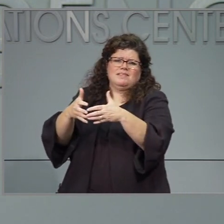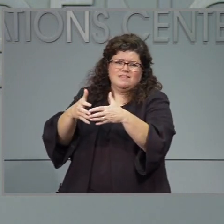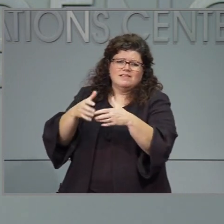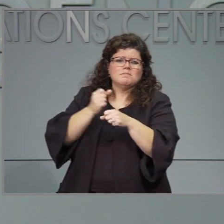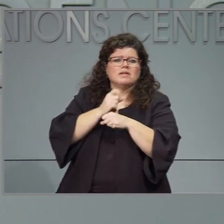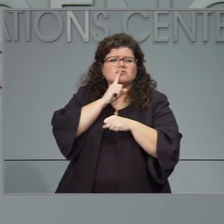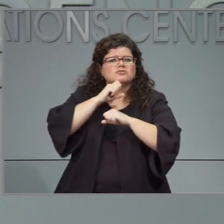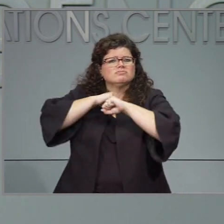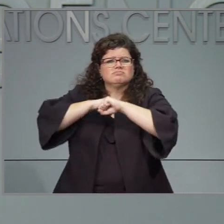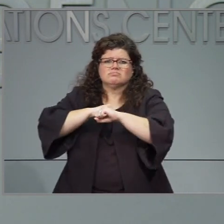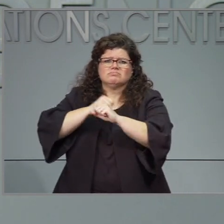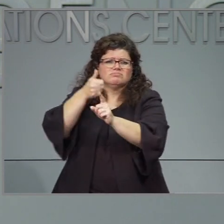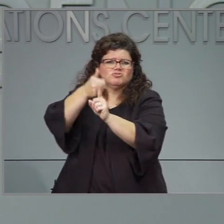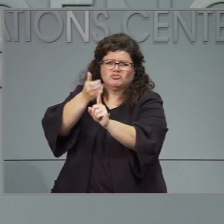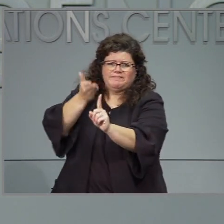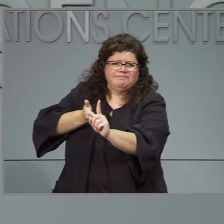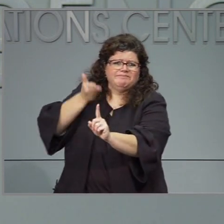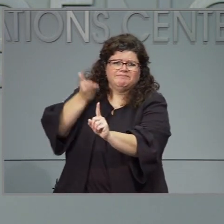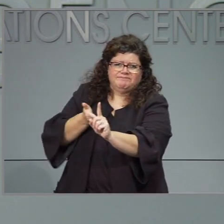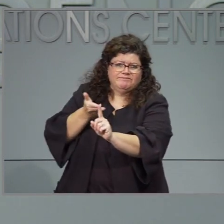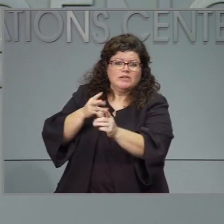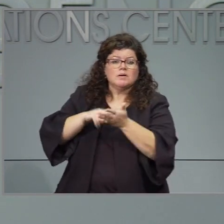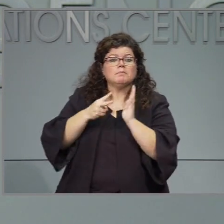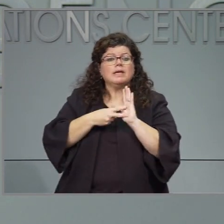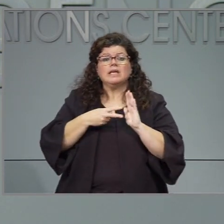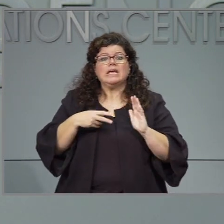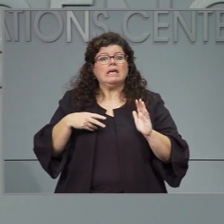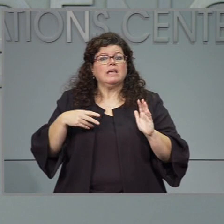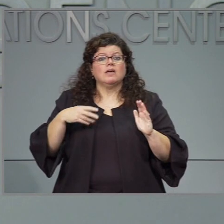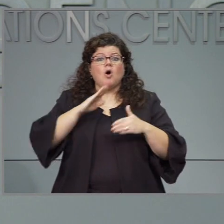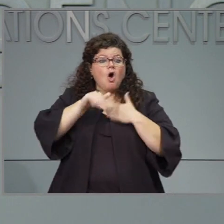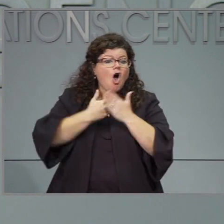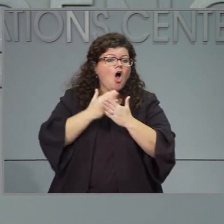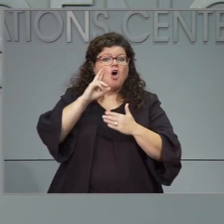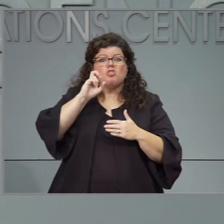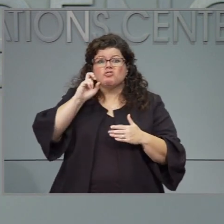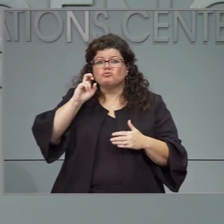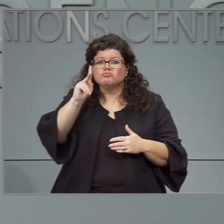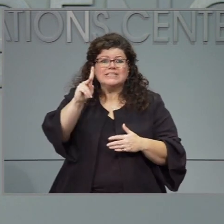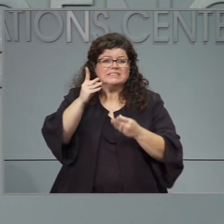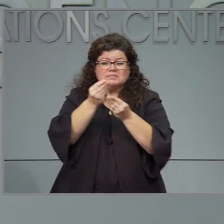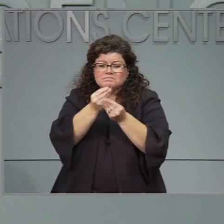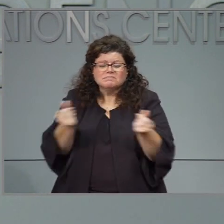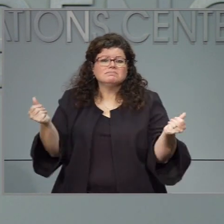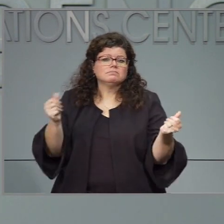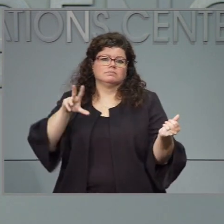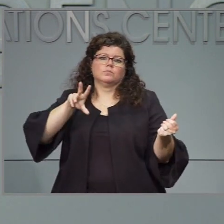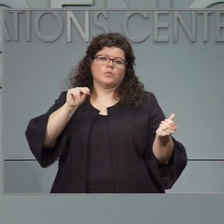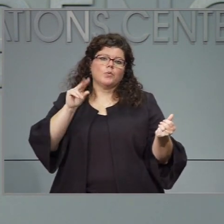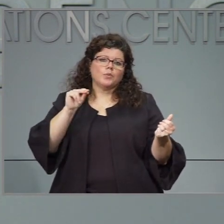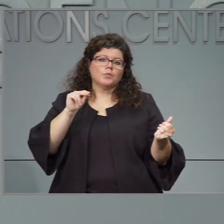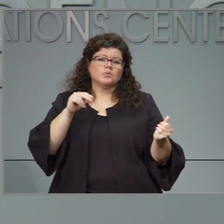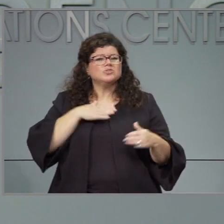sesión se de hacer lo correcto para protegerse, no elimina no si es no solamente los podemos reducir